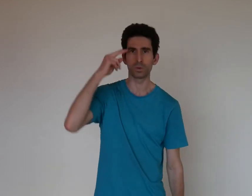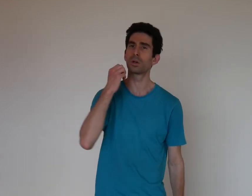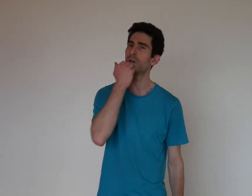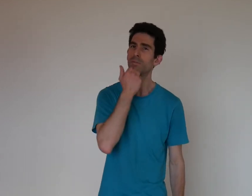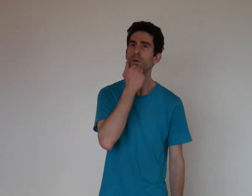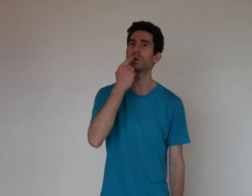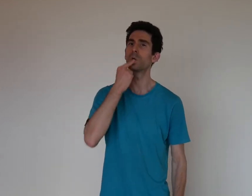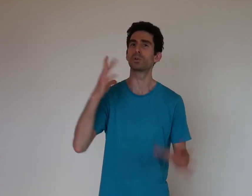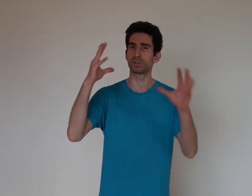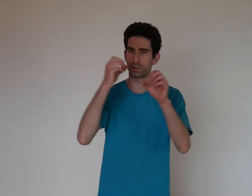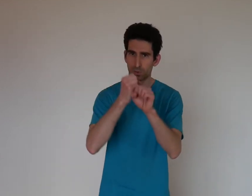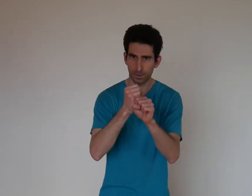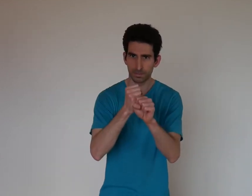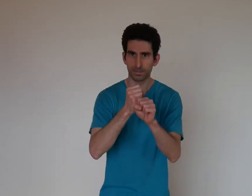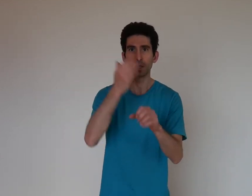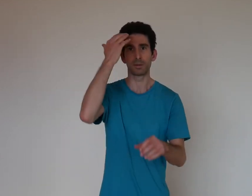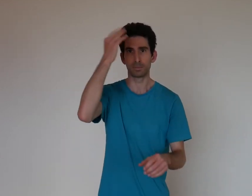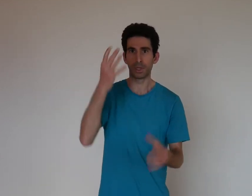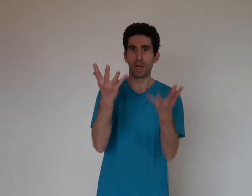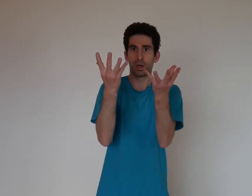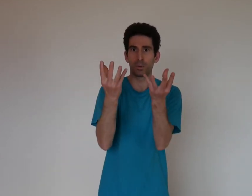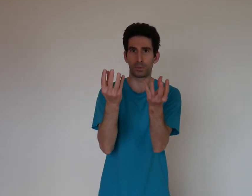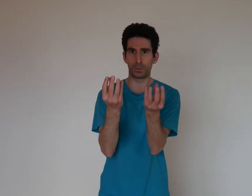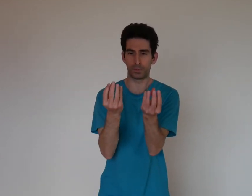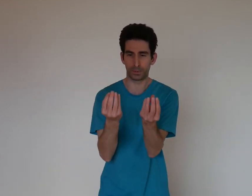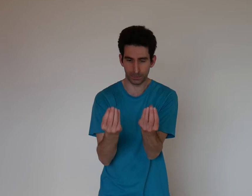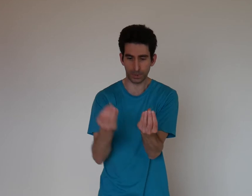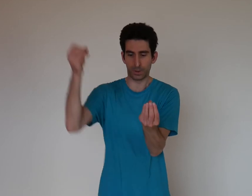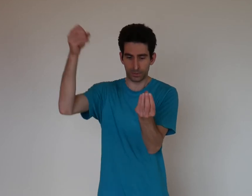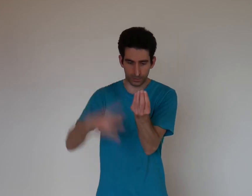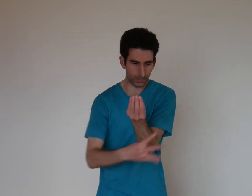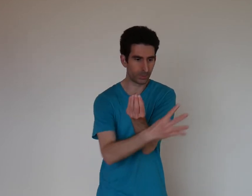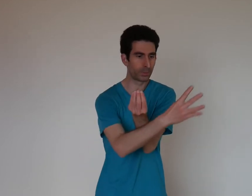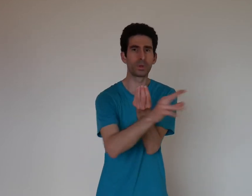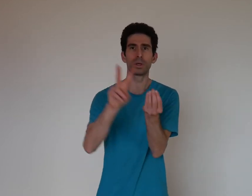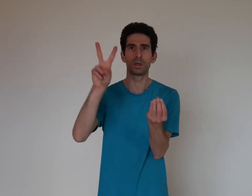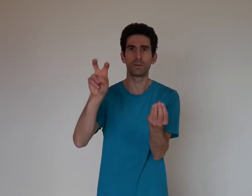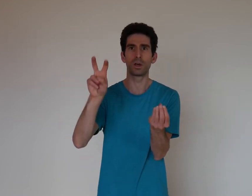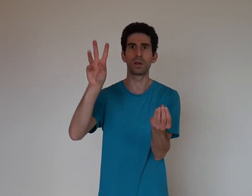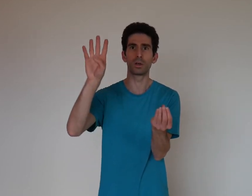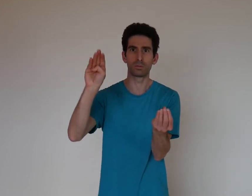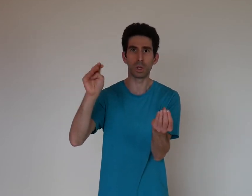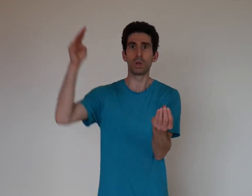vers le noir, le brun et le rouge sombre. Quand les chromatophores se rétractent, la lumière rebondit sur les iridophores vers le bleu/vert